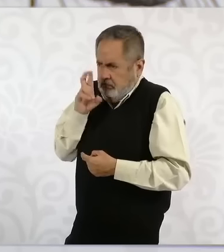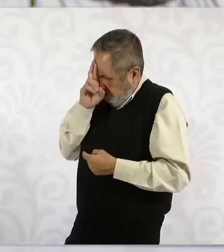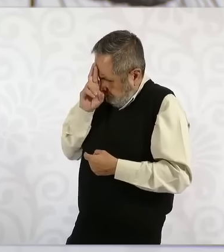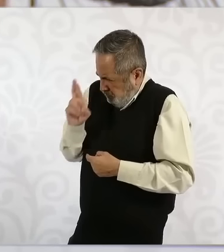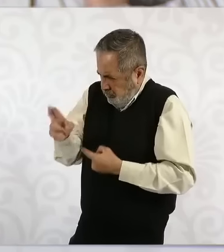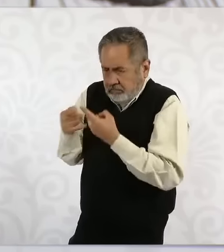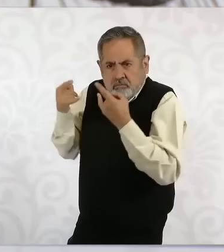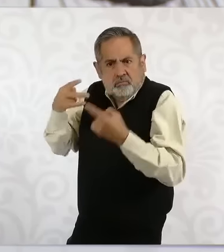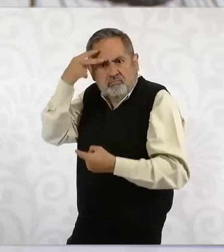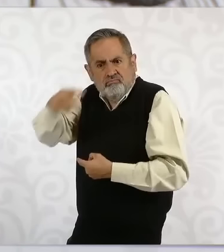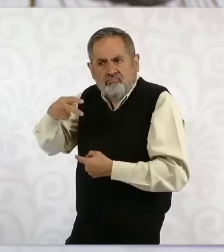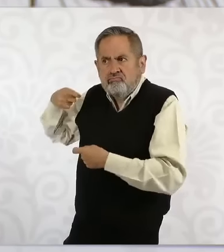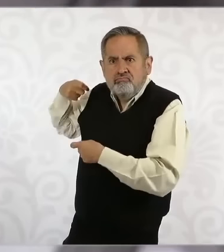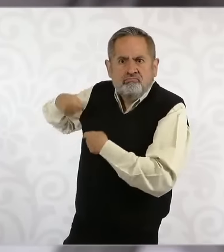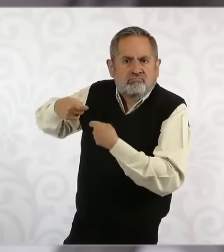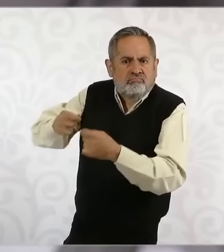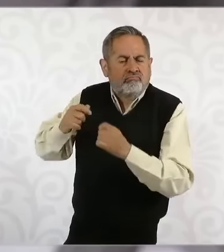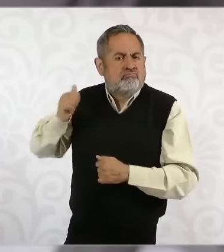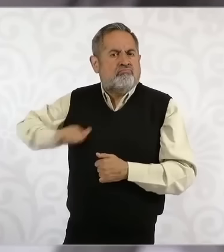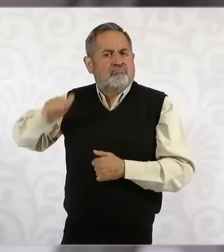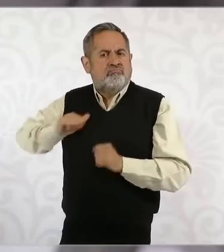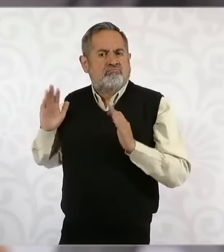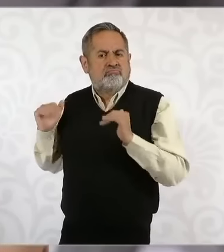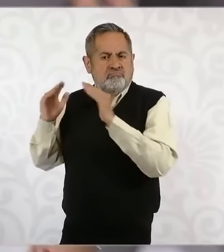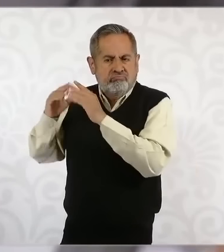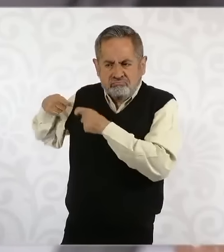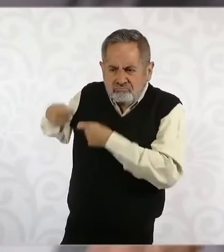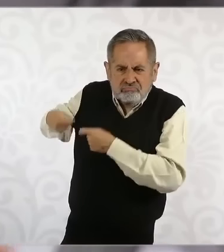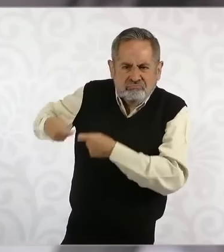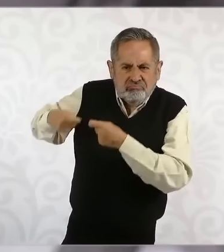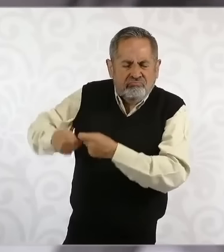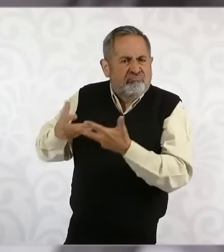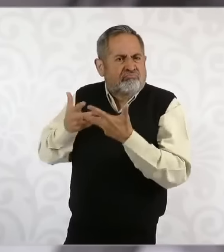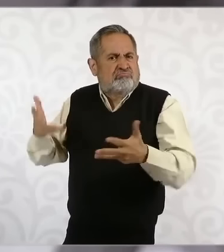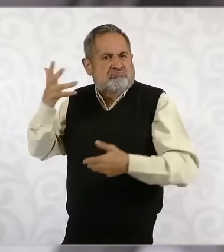desde las culturas originarias, las grandes civilizaciones,